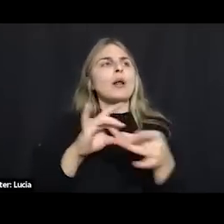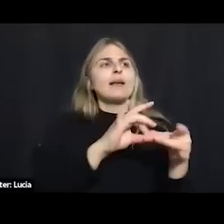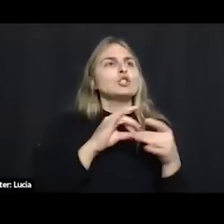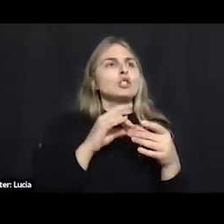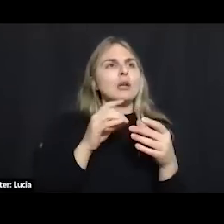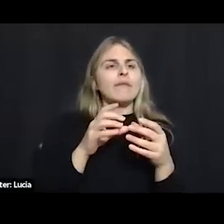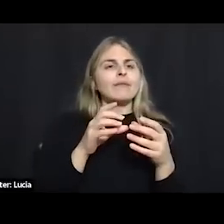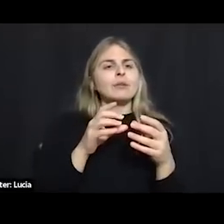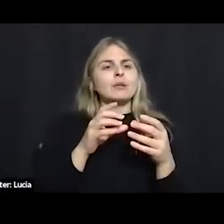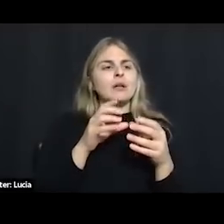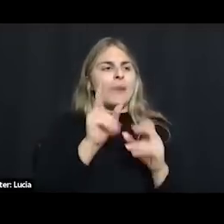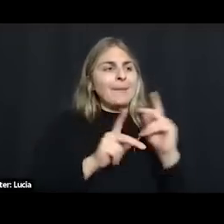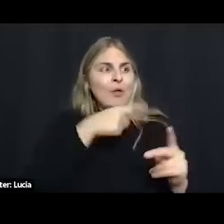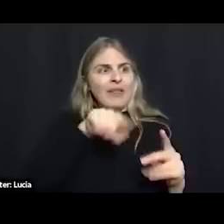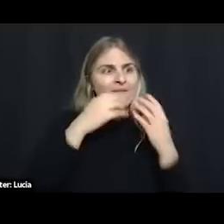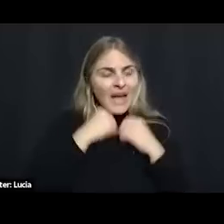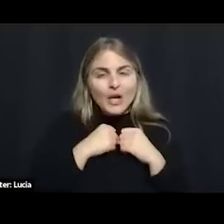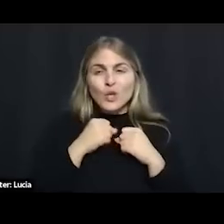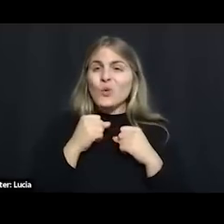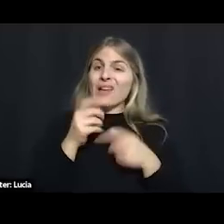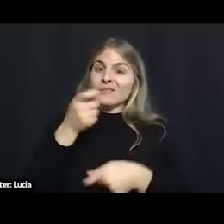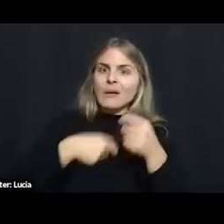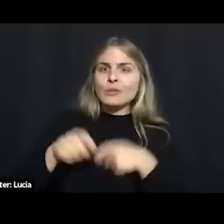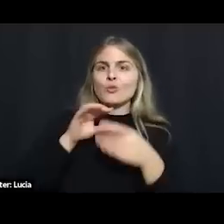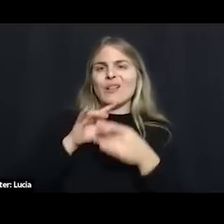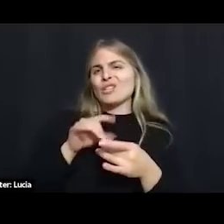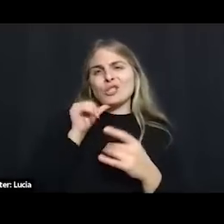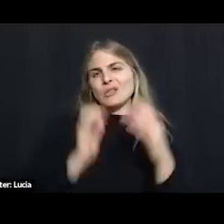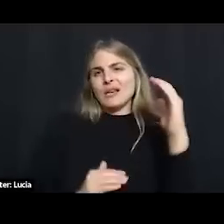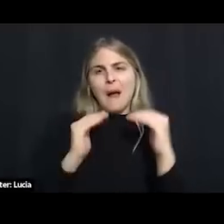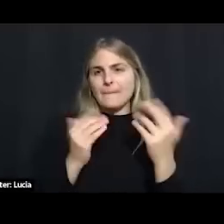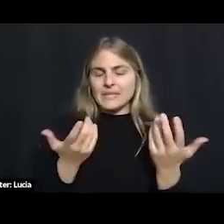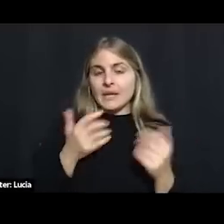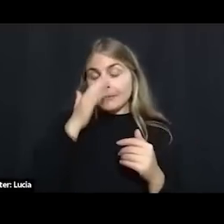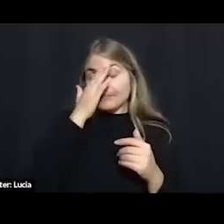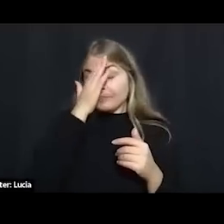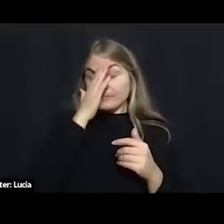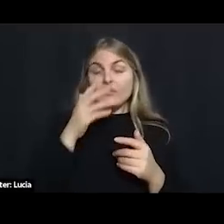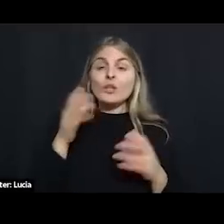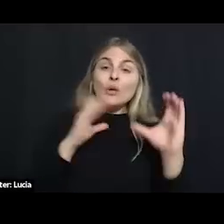y las relaciones de sustitución no compensarán. En lugar de solo apoyo de tenencia o gestión de casos,